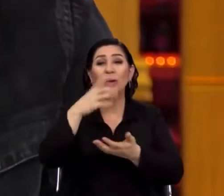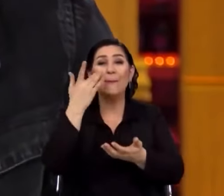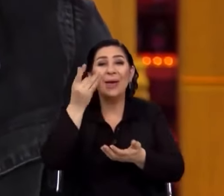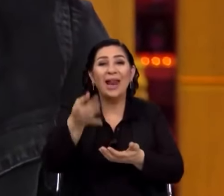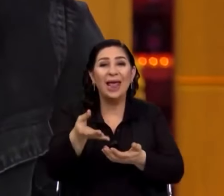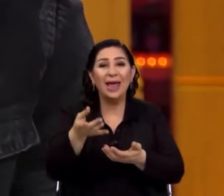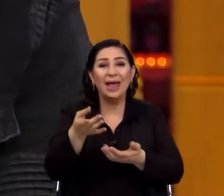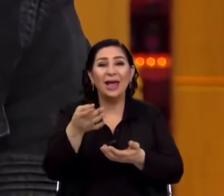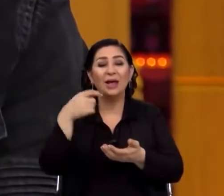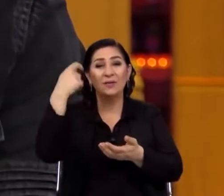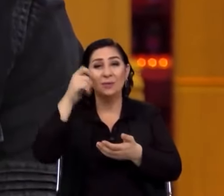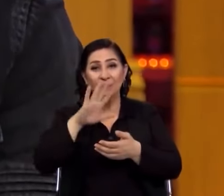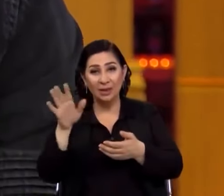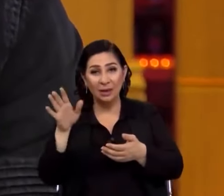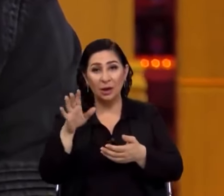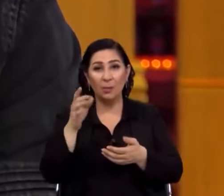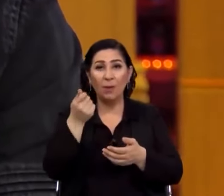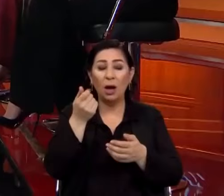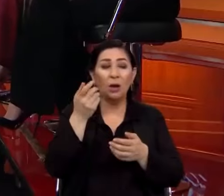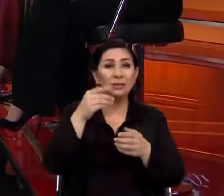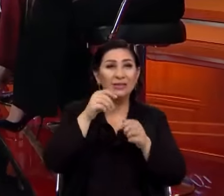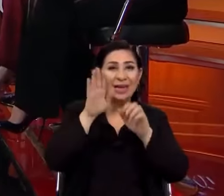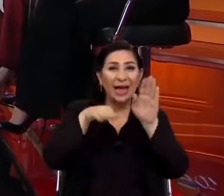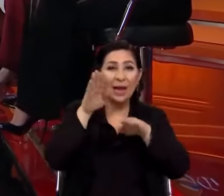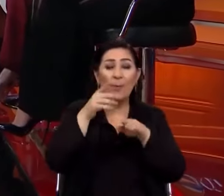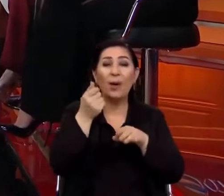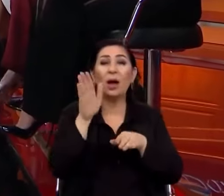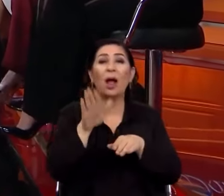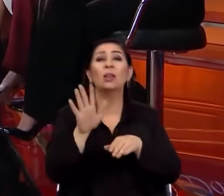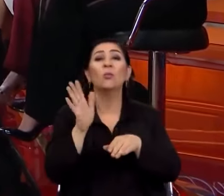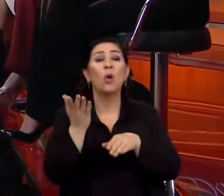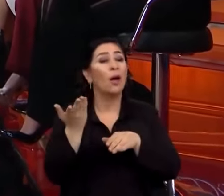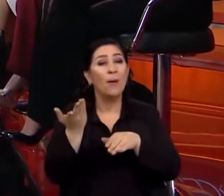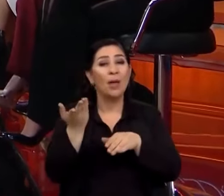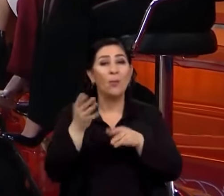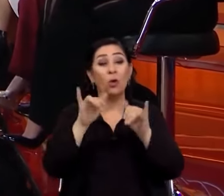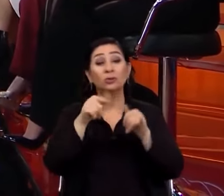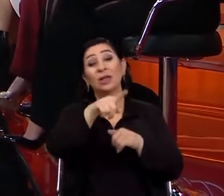çekiyorsunuz piera para kalmıyor Öyle olunca da hadi oyuncular oyuncuların